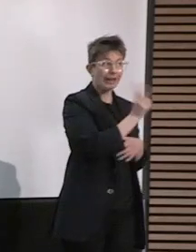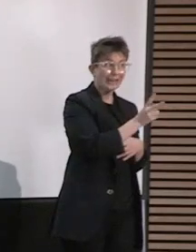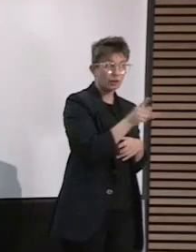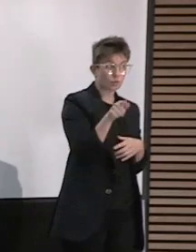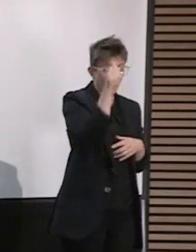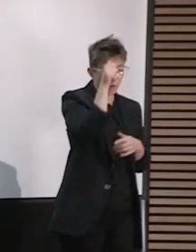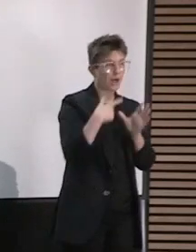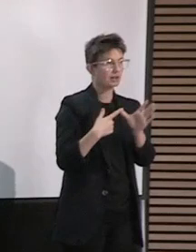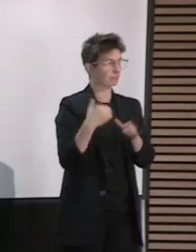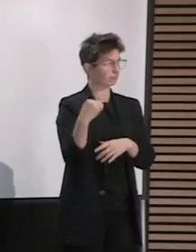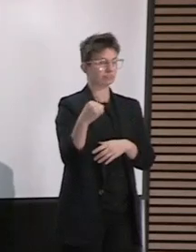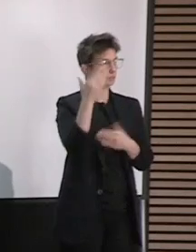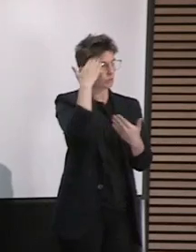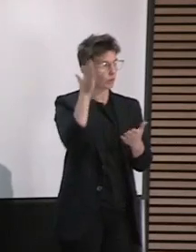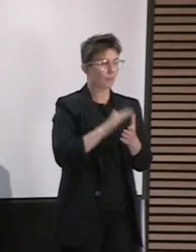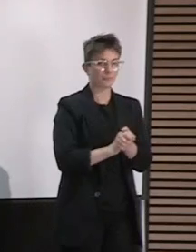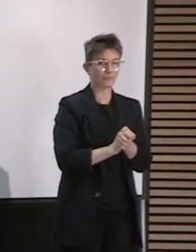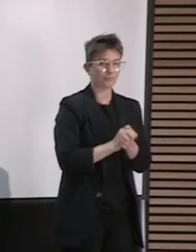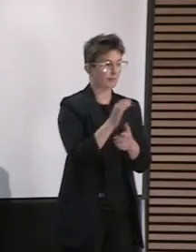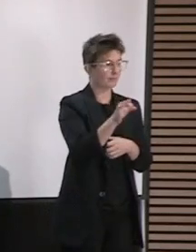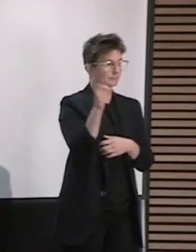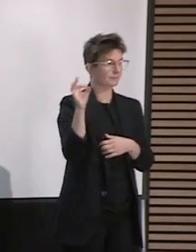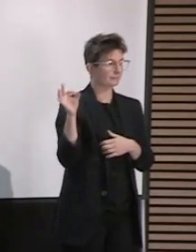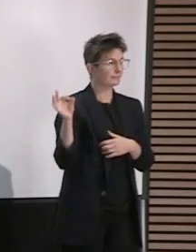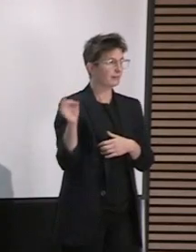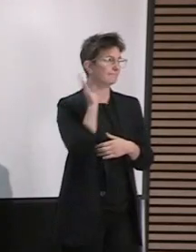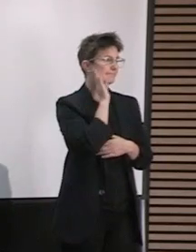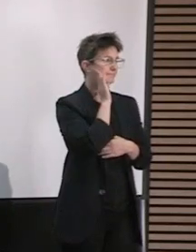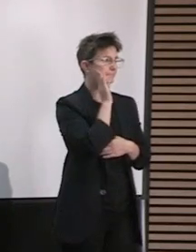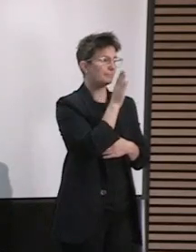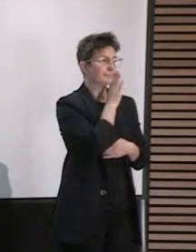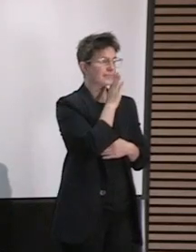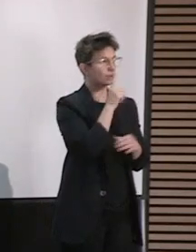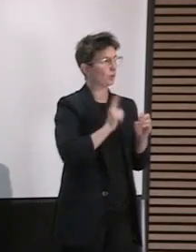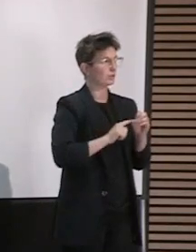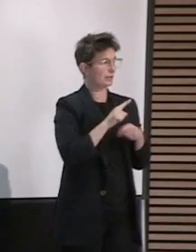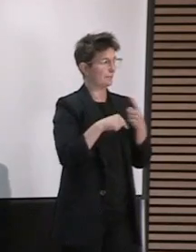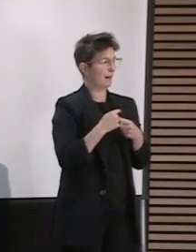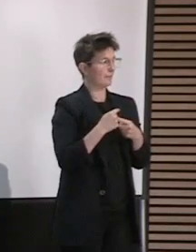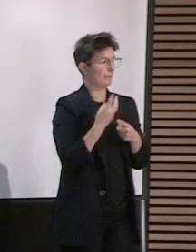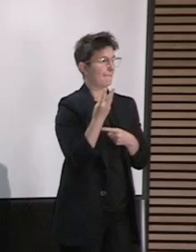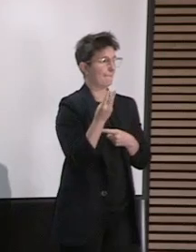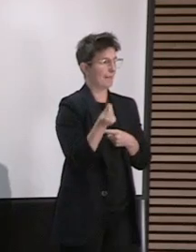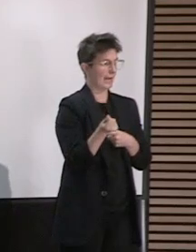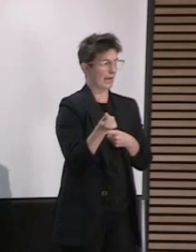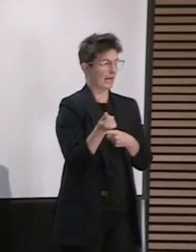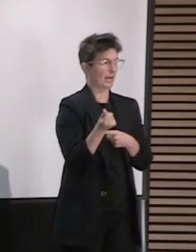reira? GRANT Kaore au i te mohio